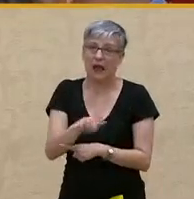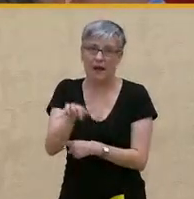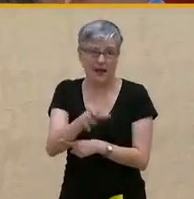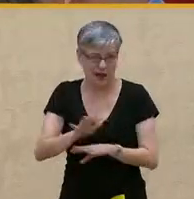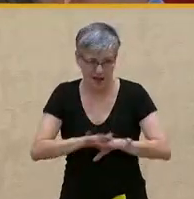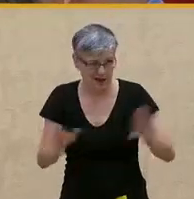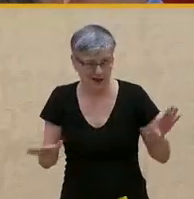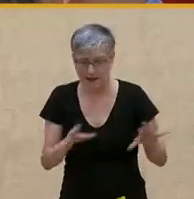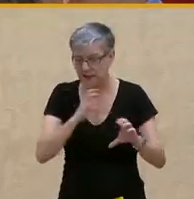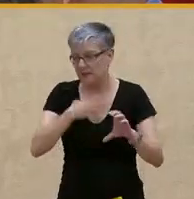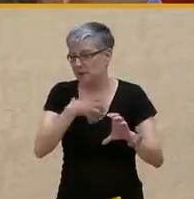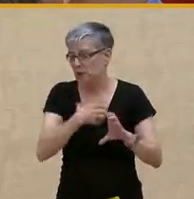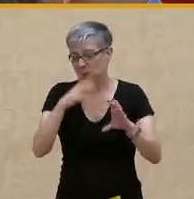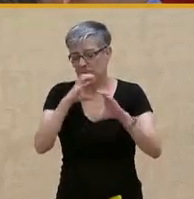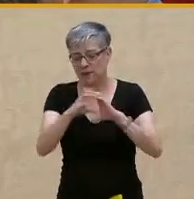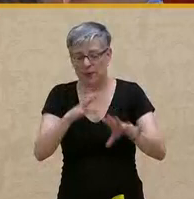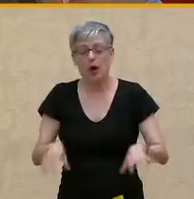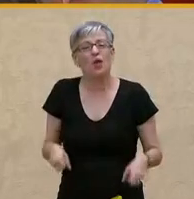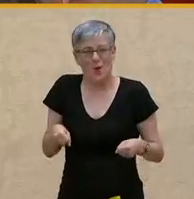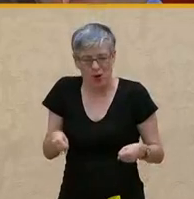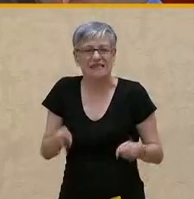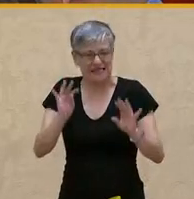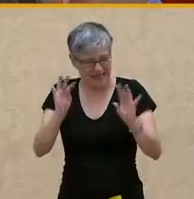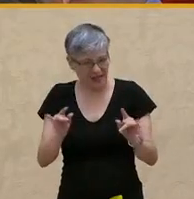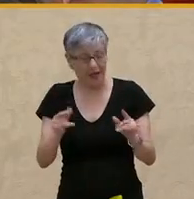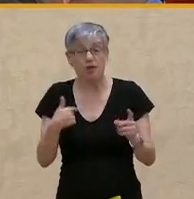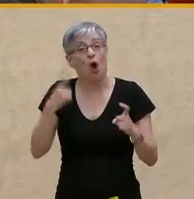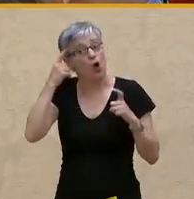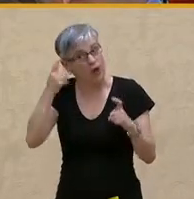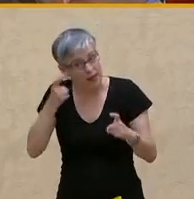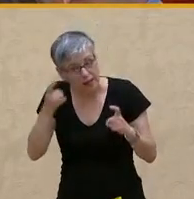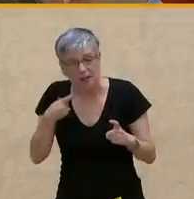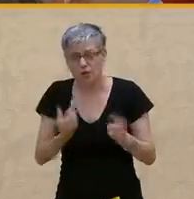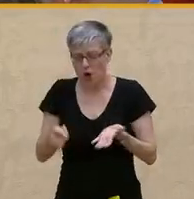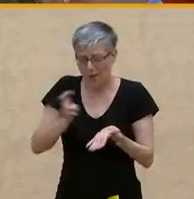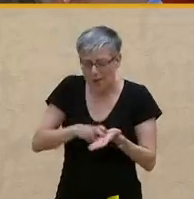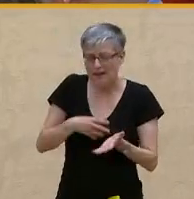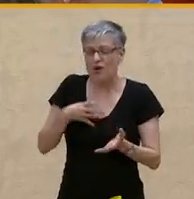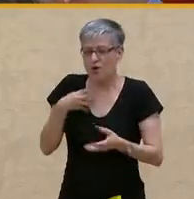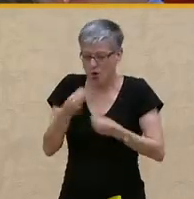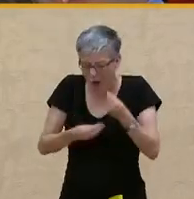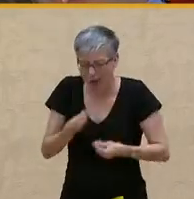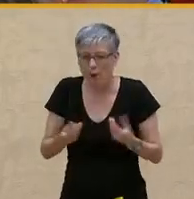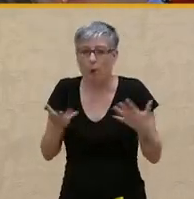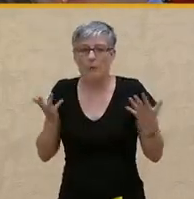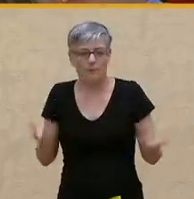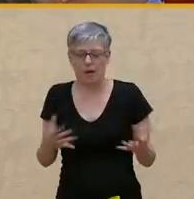muchísimo. Voy con las bolsas, con la compra, y sí que lo intento. Lo hago, pero me cuesta.